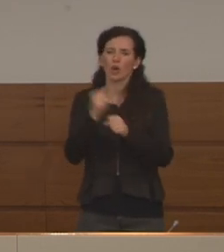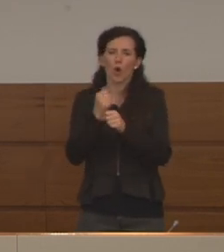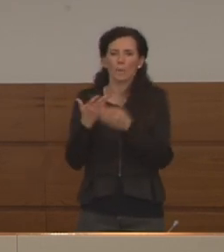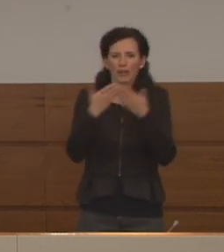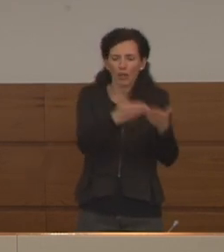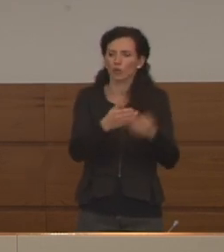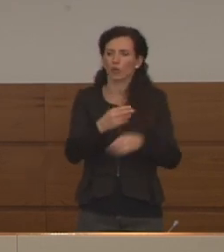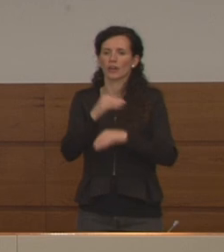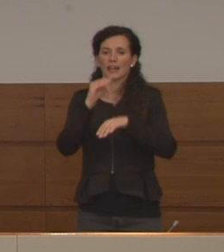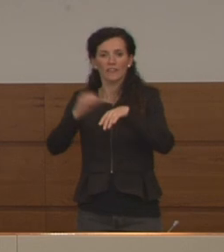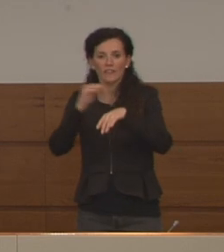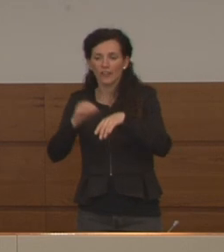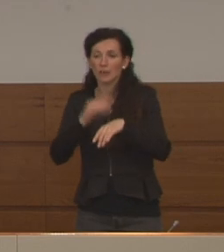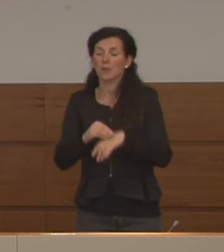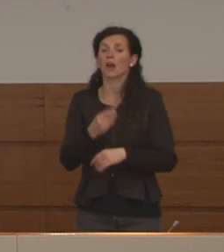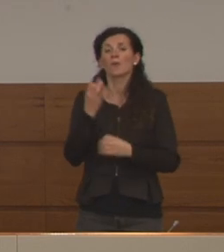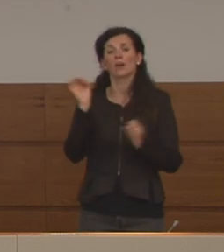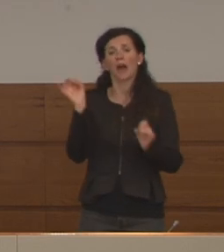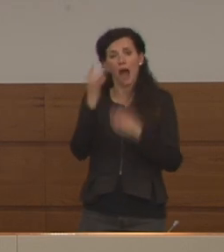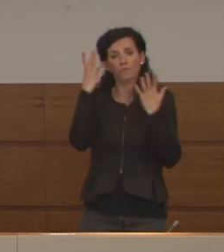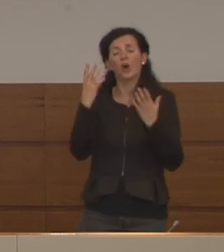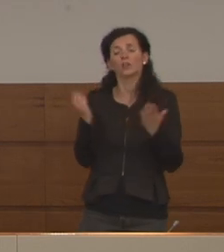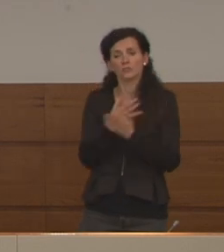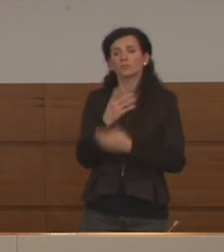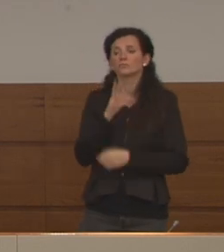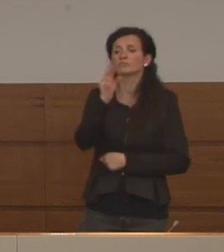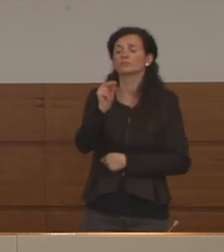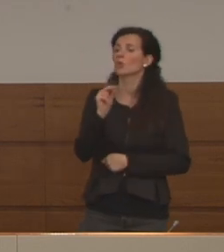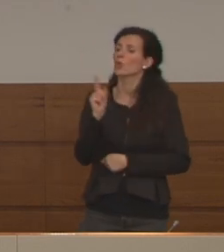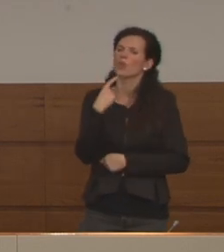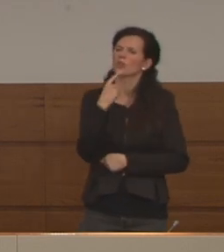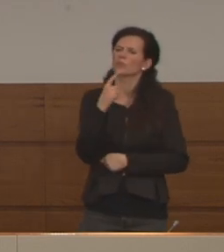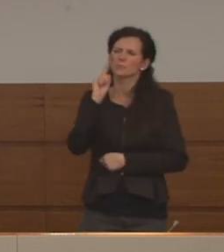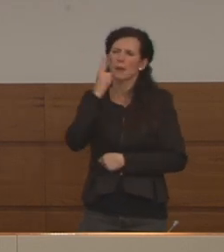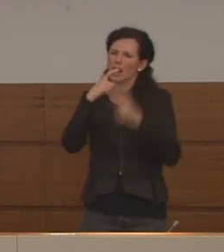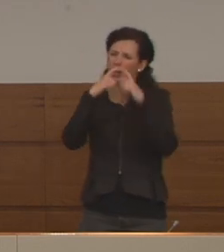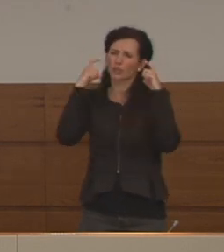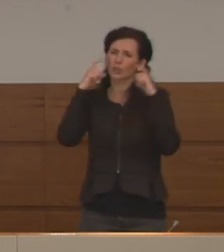di non indossare le mascherine perché spaventavano i pazienti? Oppure malati di